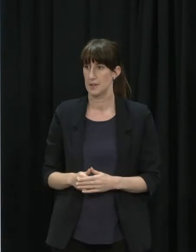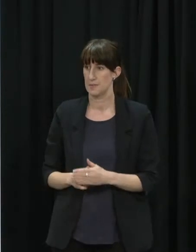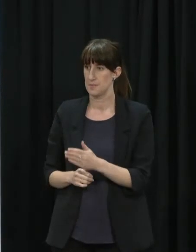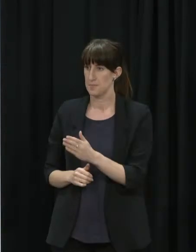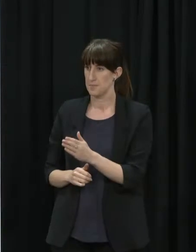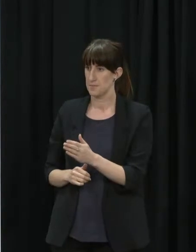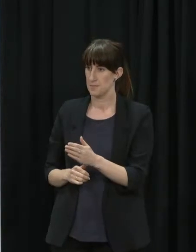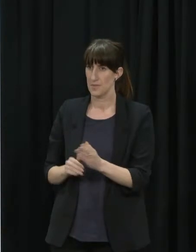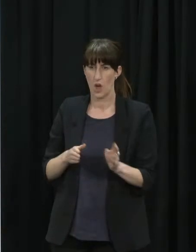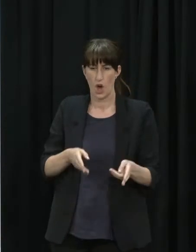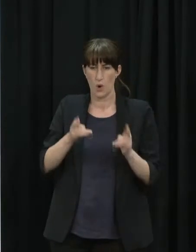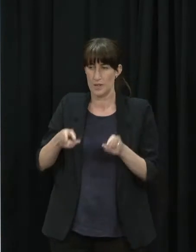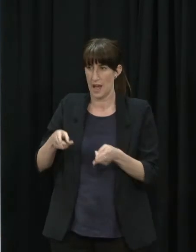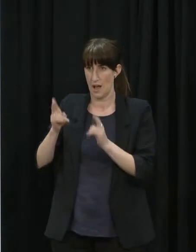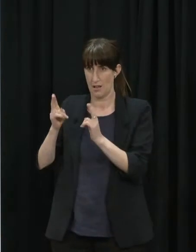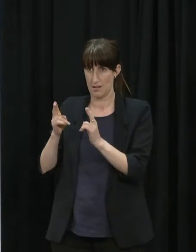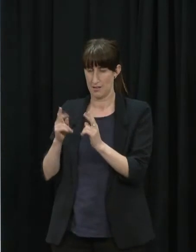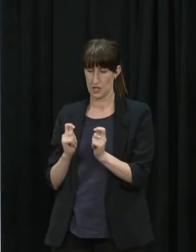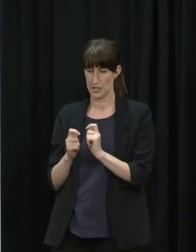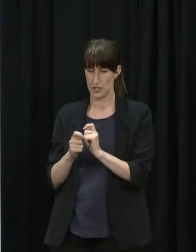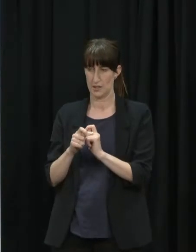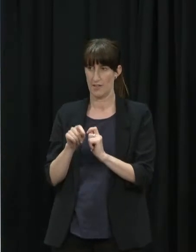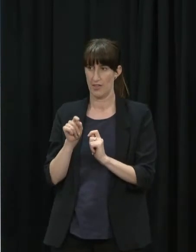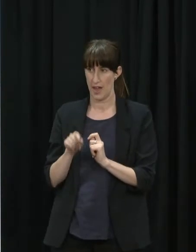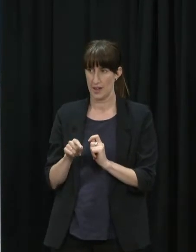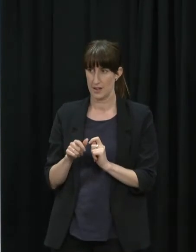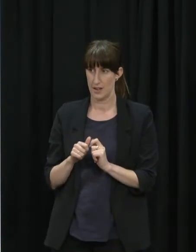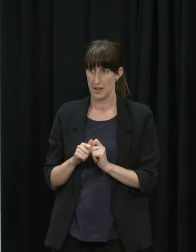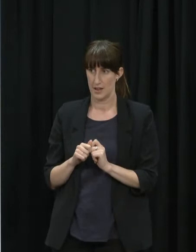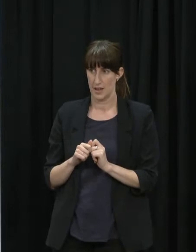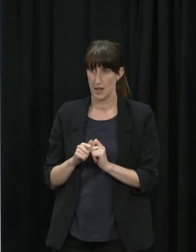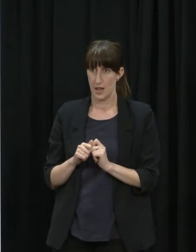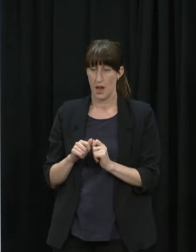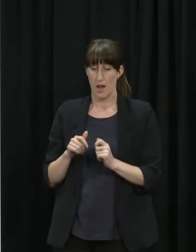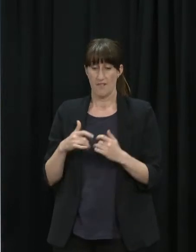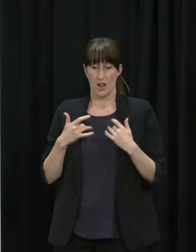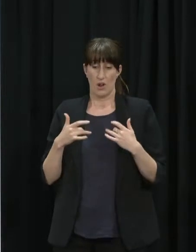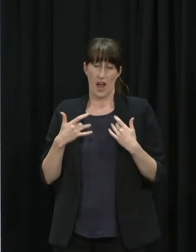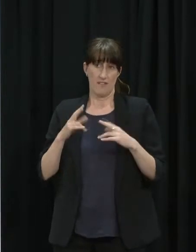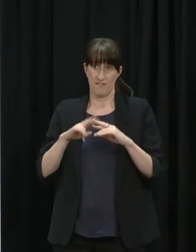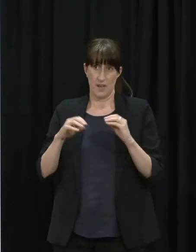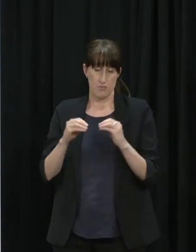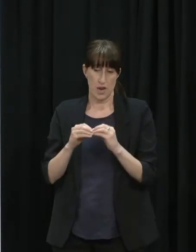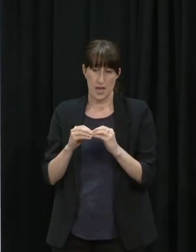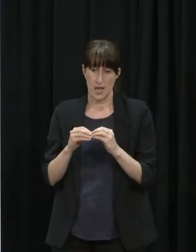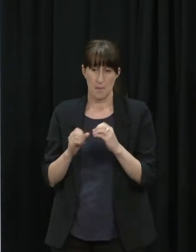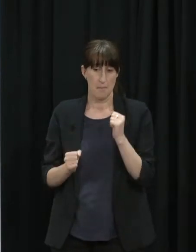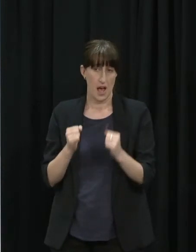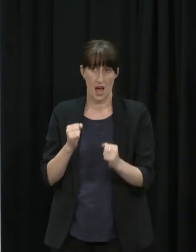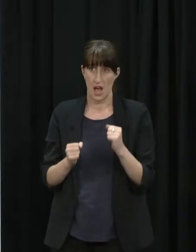kite tatou ka aro tonu tatou ki te tika te wero i nga pota tuatahi me te tuarua engari ko te nuinga ka pai inaianei neke ki te whakatairanga whakatairanga me te